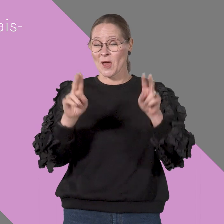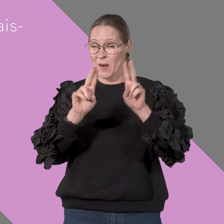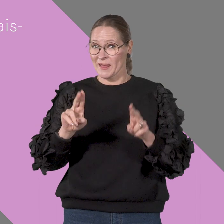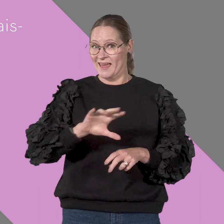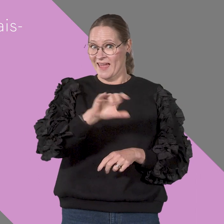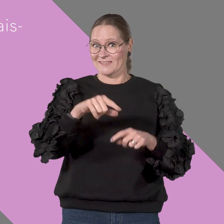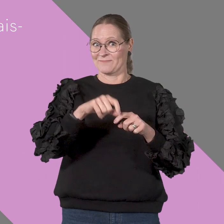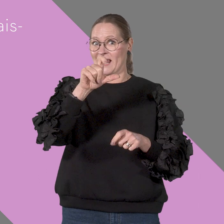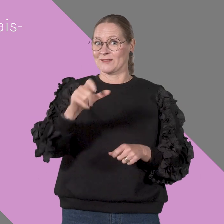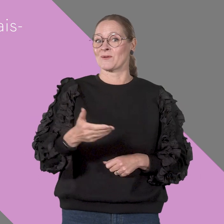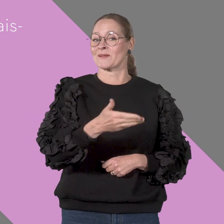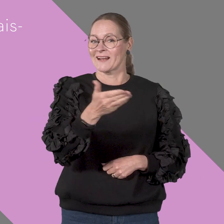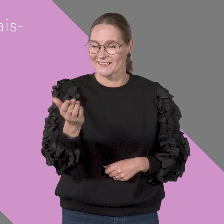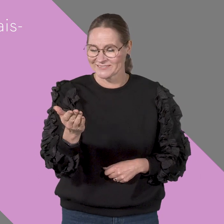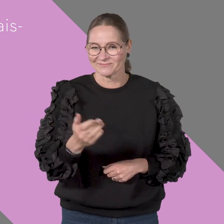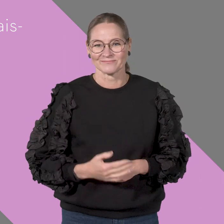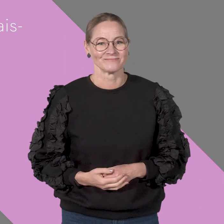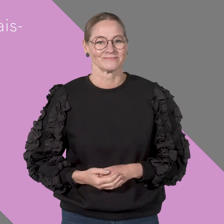Onnittelut kaikille valituille!